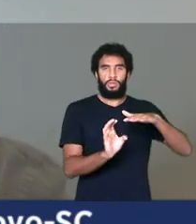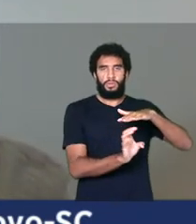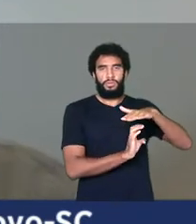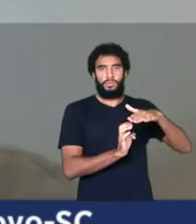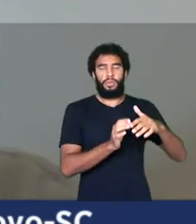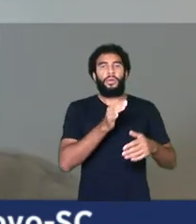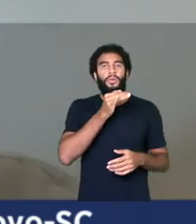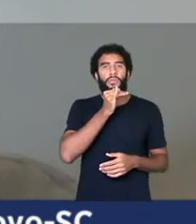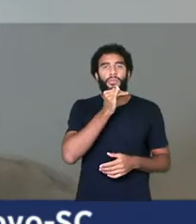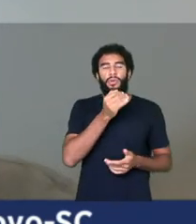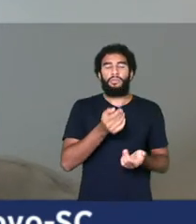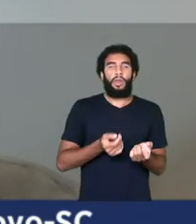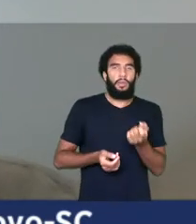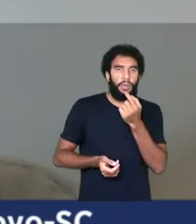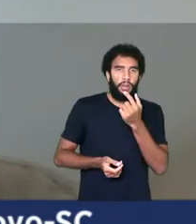PRIVILÉGIO QUE OS OUTROS NÃO TEM. A EXEMPLO DOS